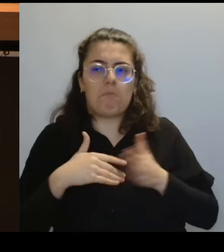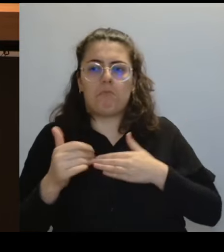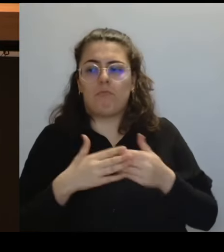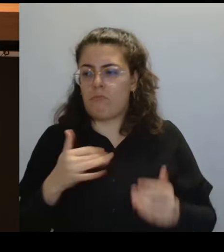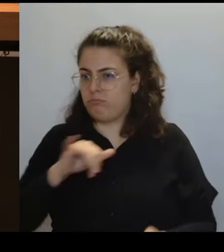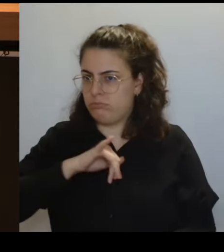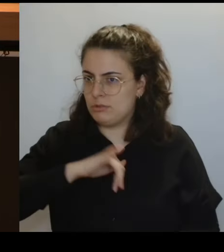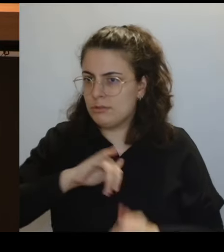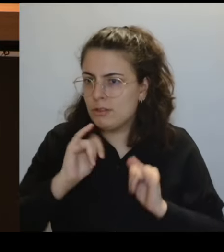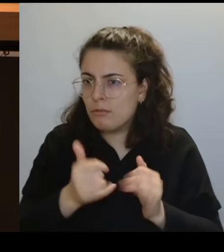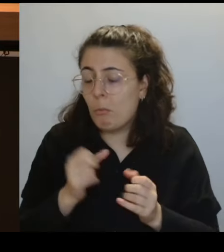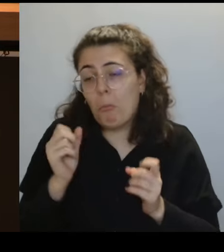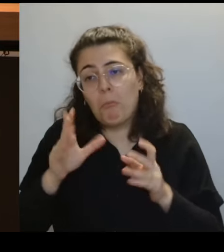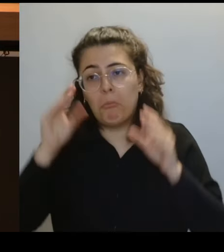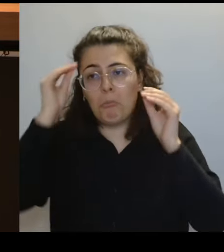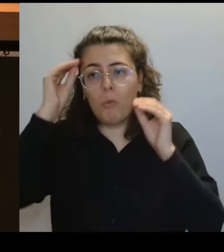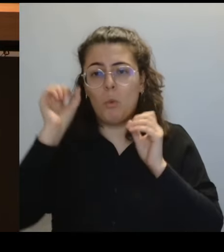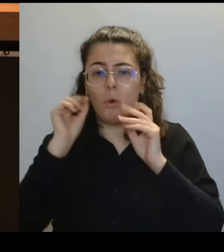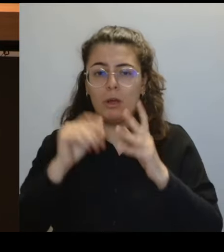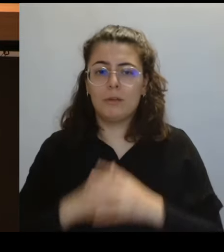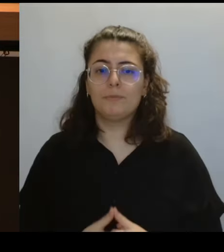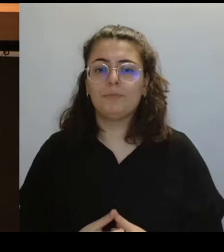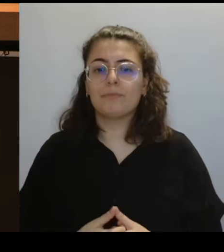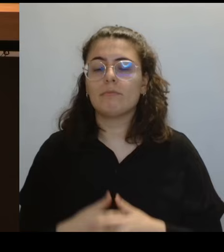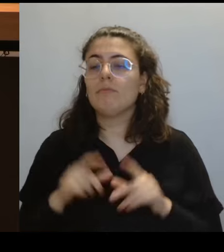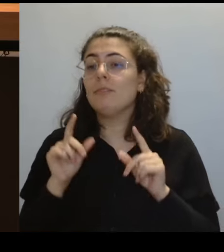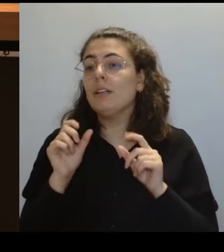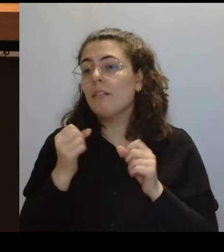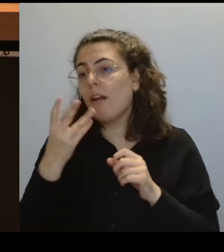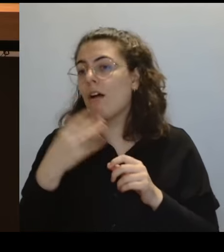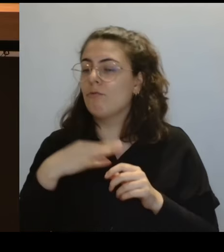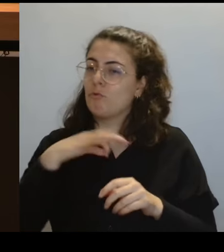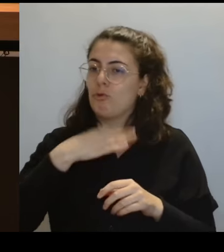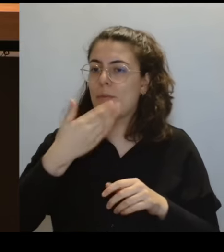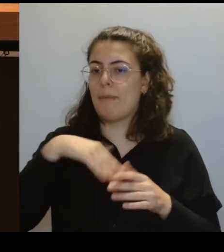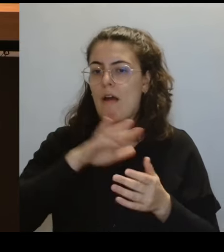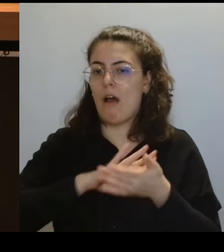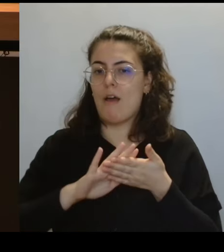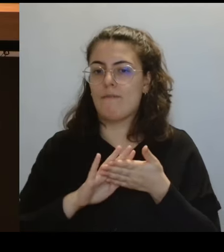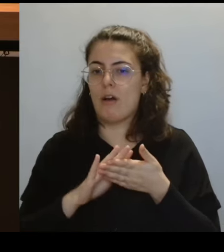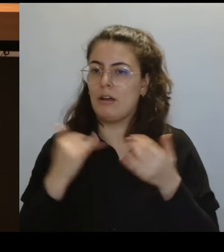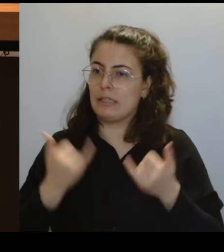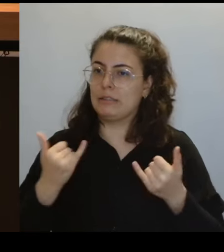Das macht es jetzt natürlich einfacher, erst mal wieder die die Übergangslösung in Gang zu setzen.